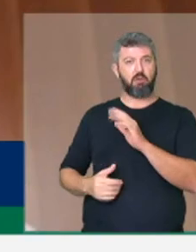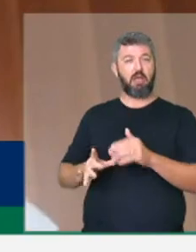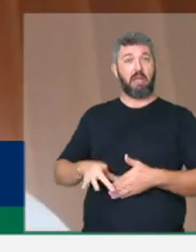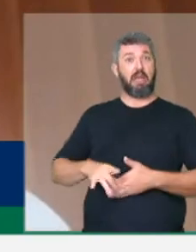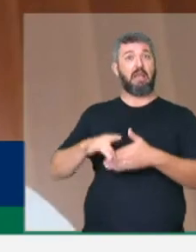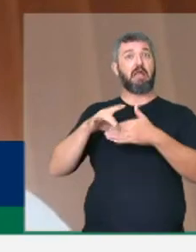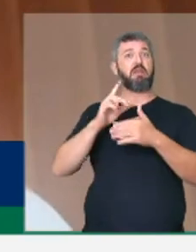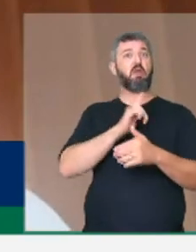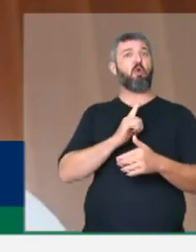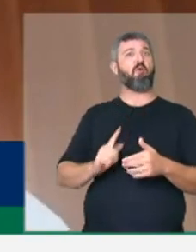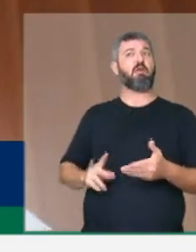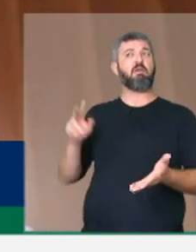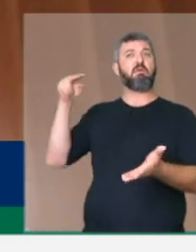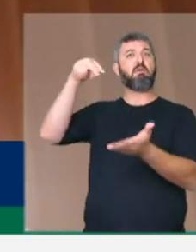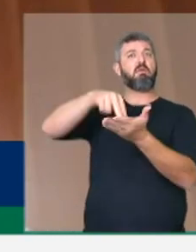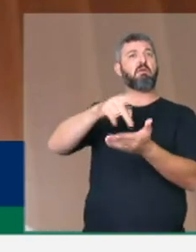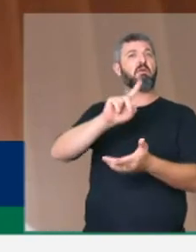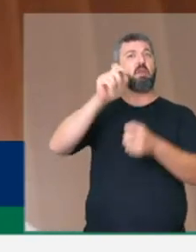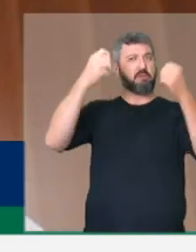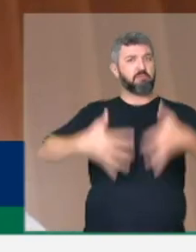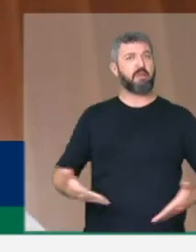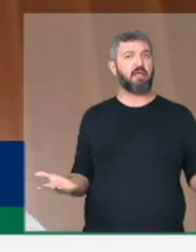ASSINARAM A MEDIDA PROVISÓRIA ENTÃO SERIA UM ESCÂNDALO TOTAL, PORQUE A MUDANÇA QUE ESTÁ SENDO FEITA NA CÂMARA